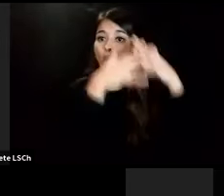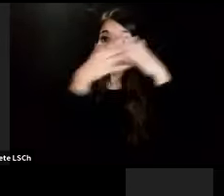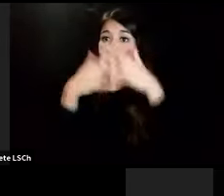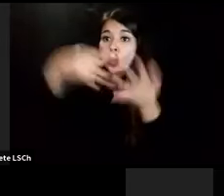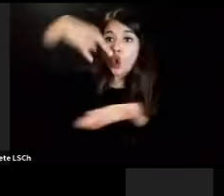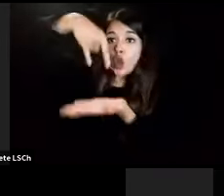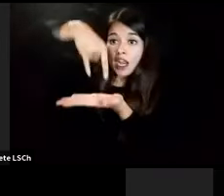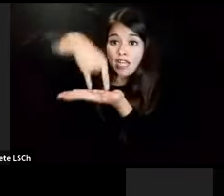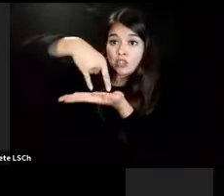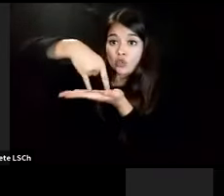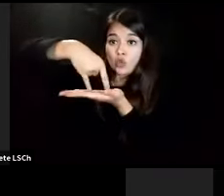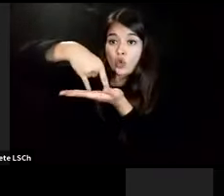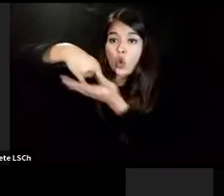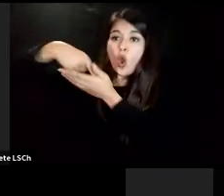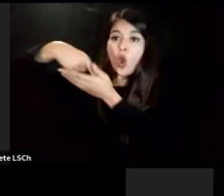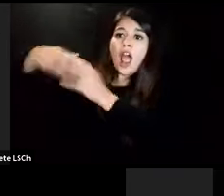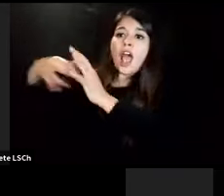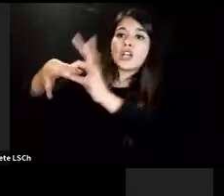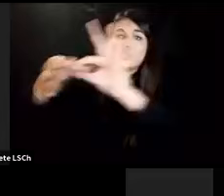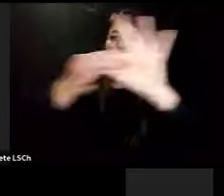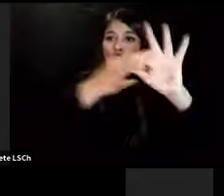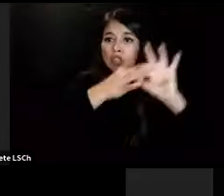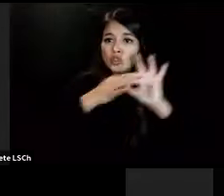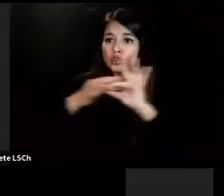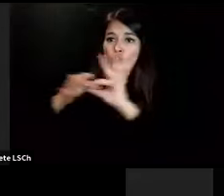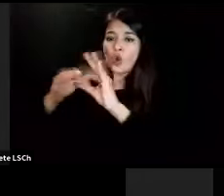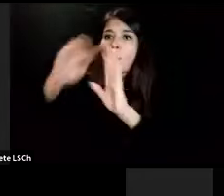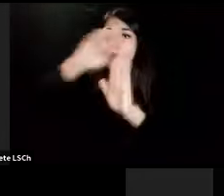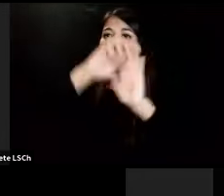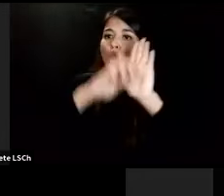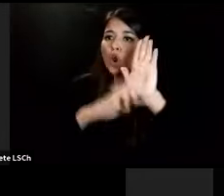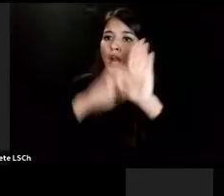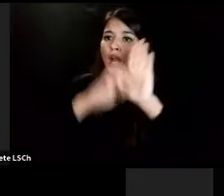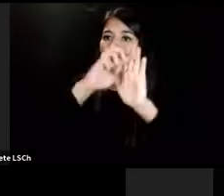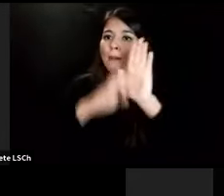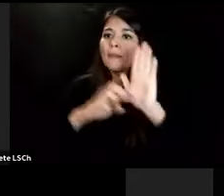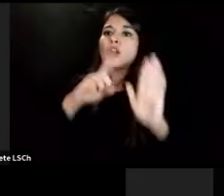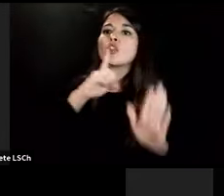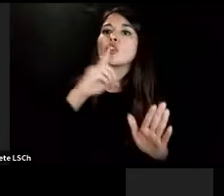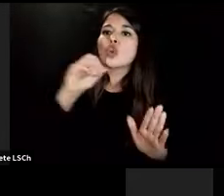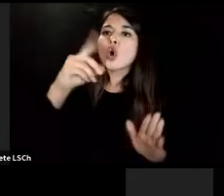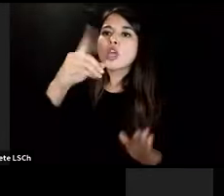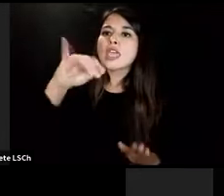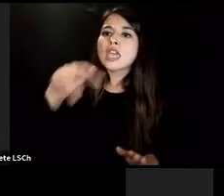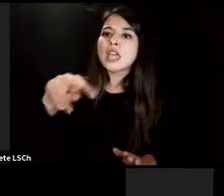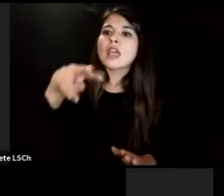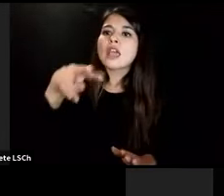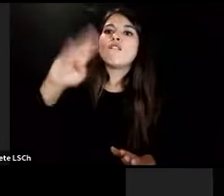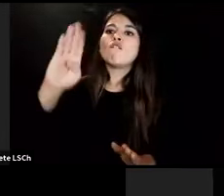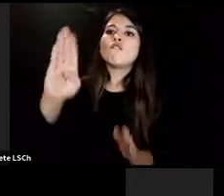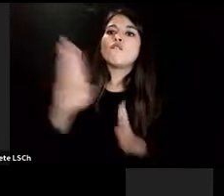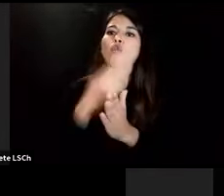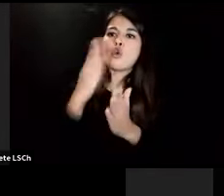desarrollan un programa que se llama "Ttalking books". Talking books son libros que hablan, así se determinaban en ese